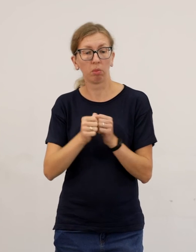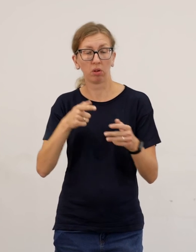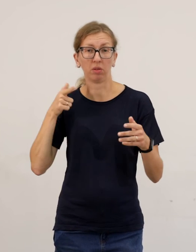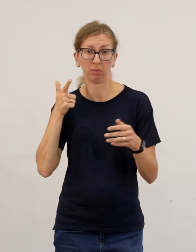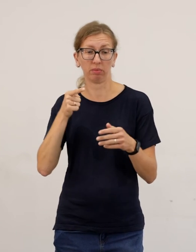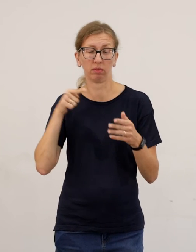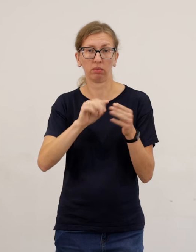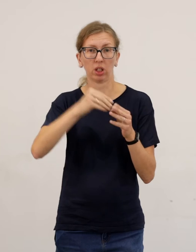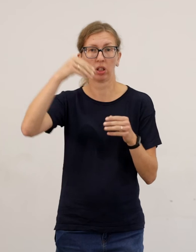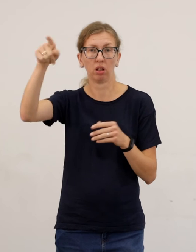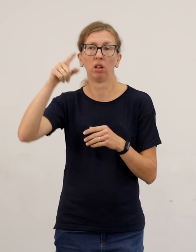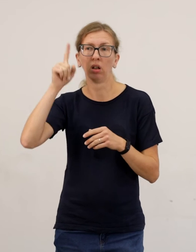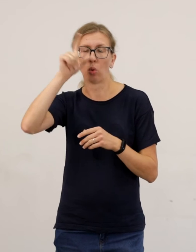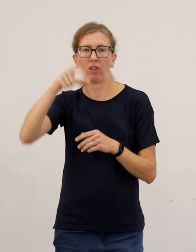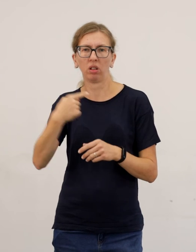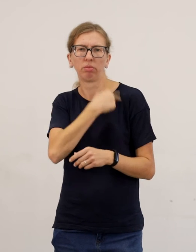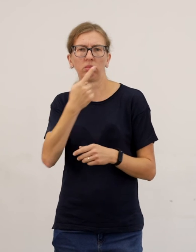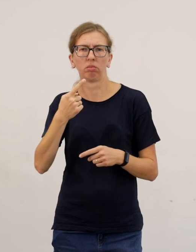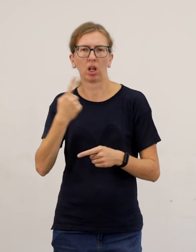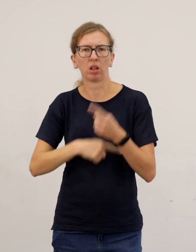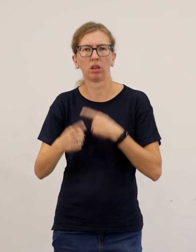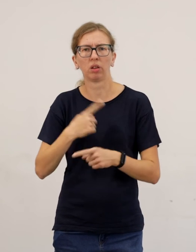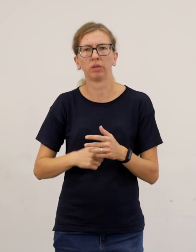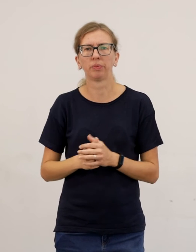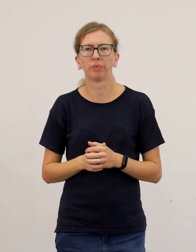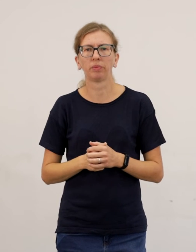wystrzeliwał pociski z bardzo dużą prędkością.